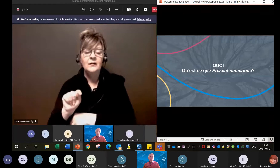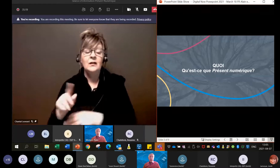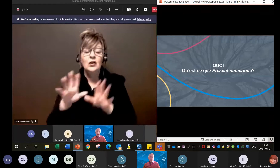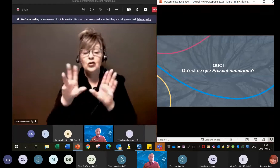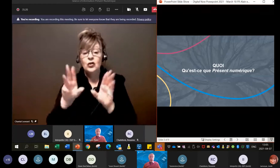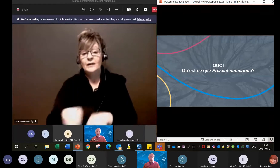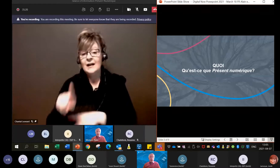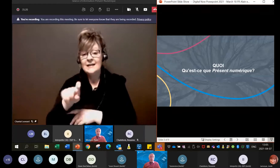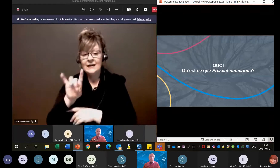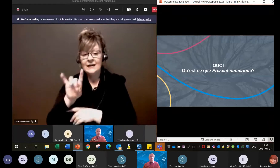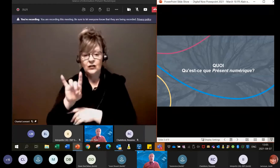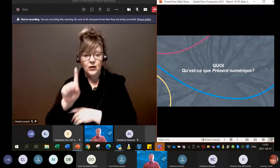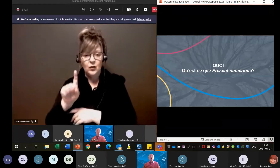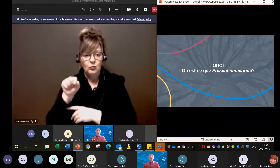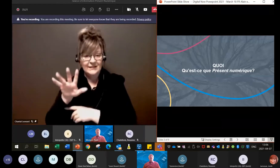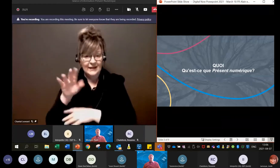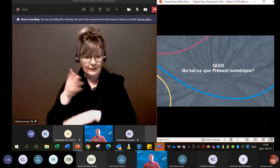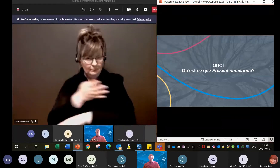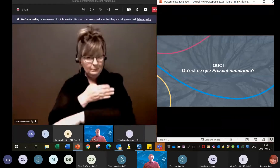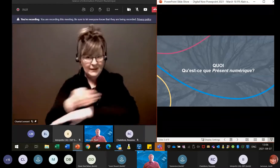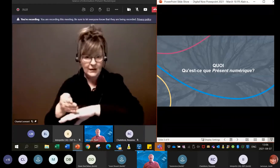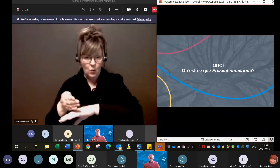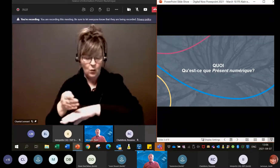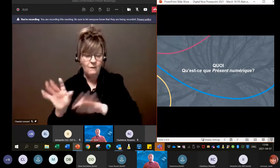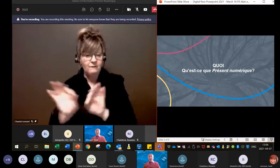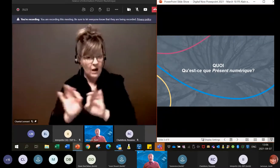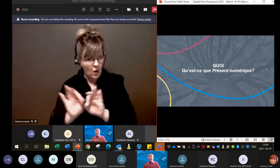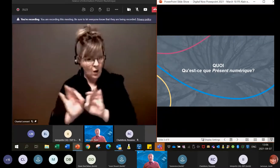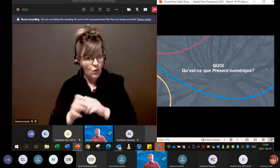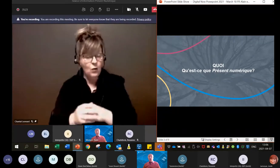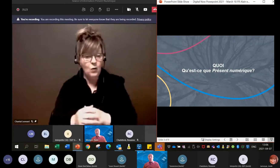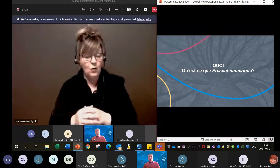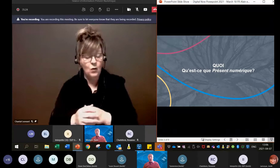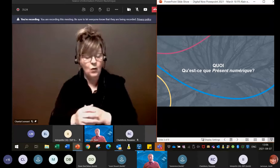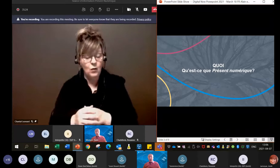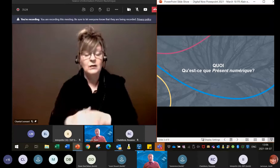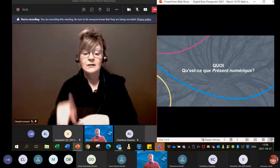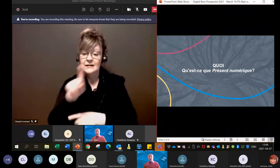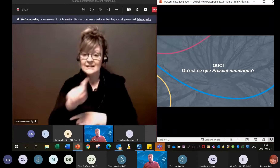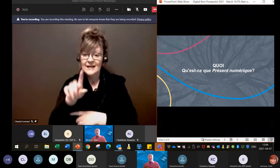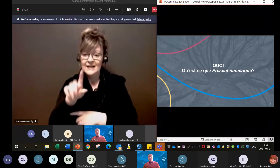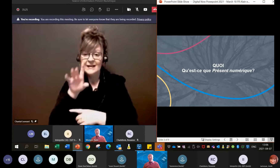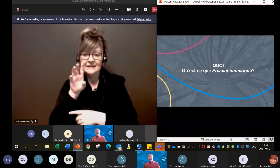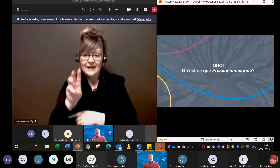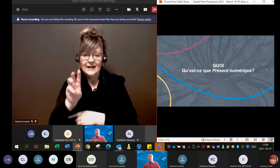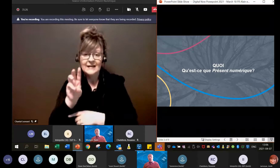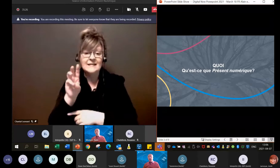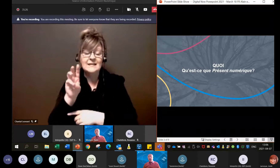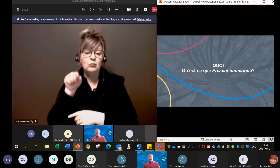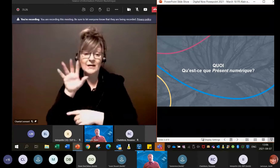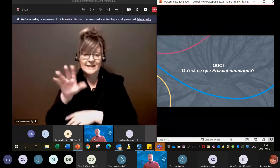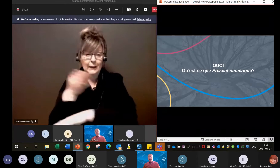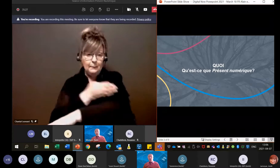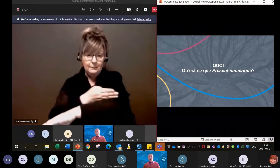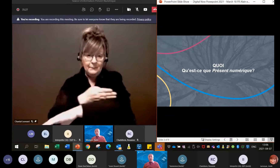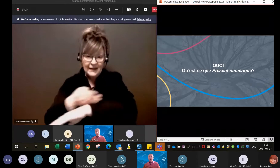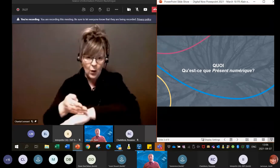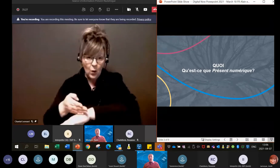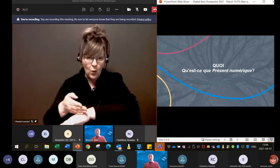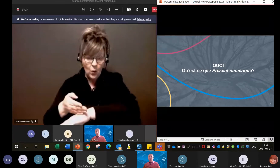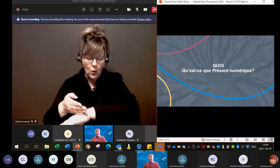116,5 millions seront